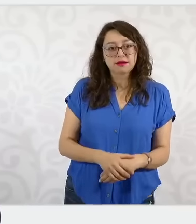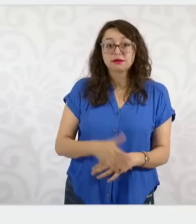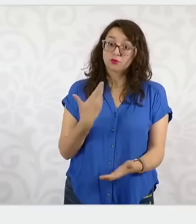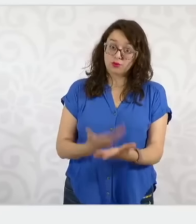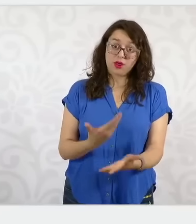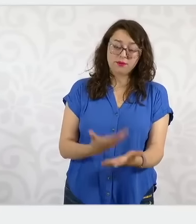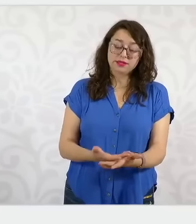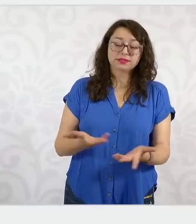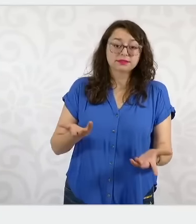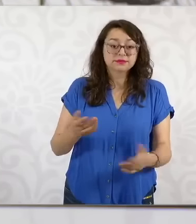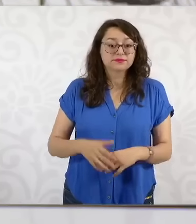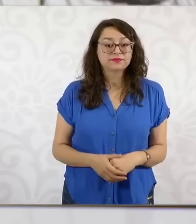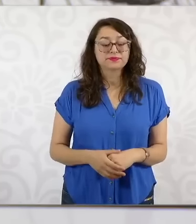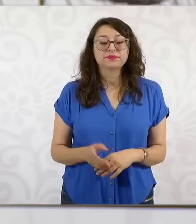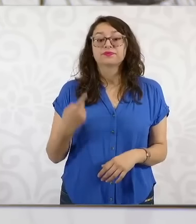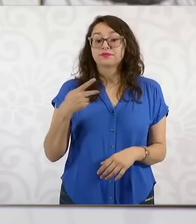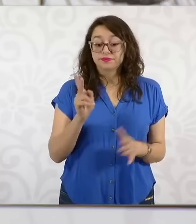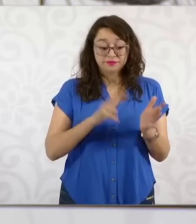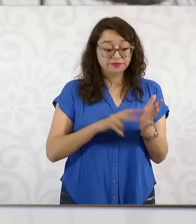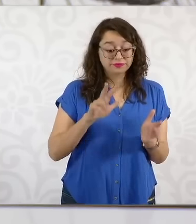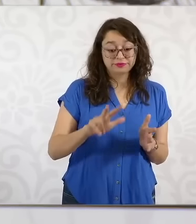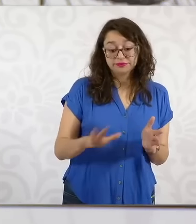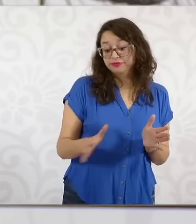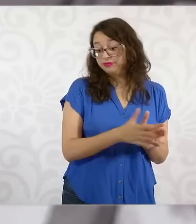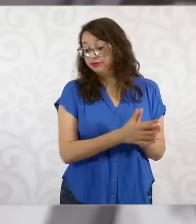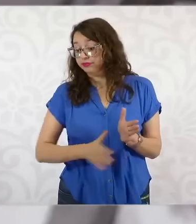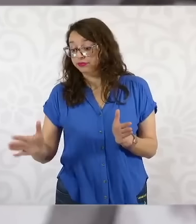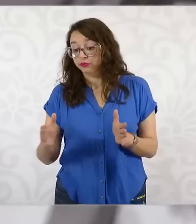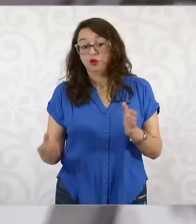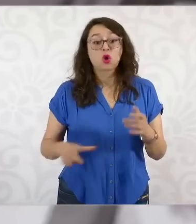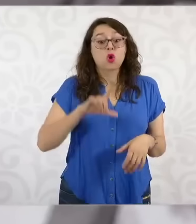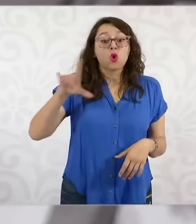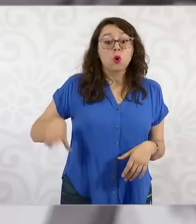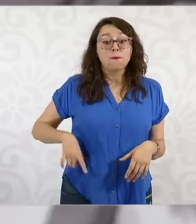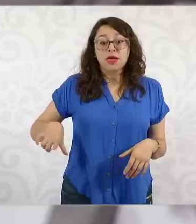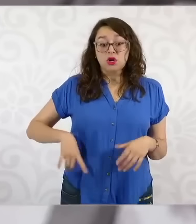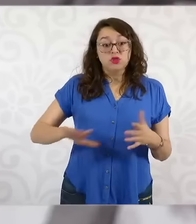Pero, ¿qué es lo que ocurre en México a partir del 2018 con los gobiernos de la transformación?